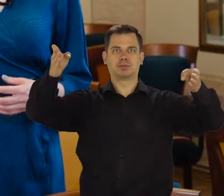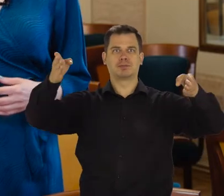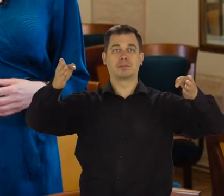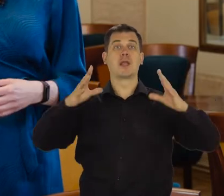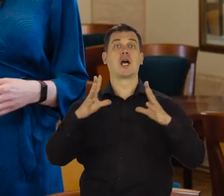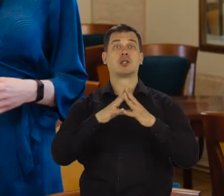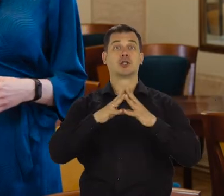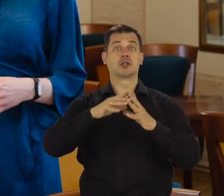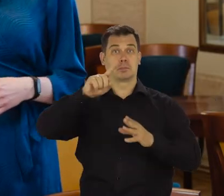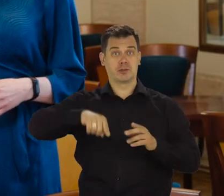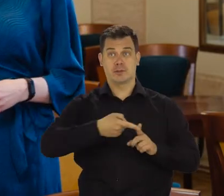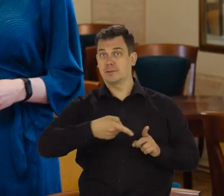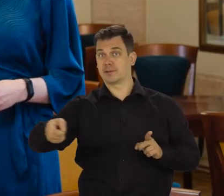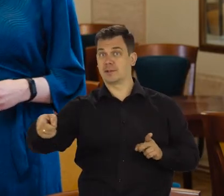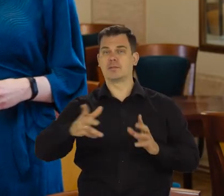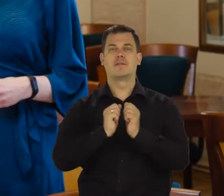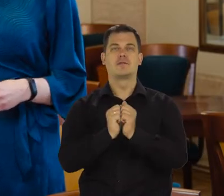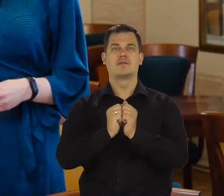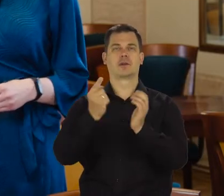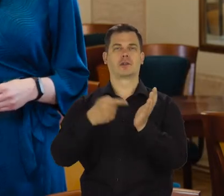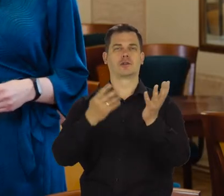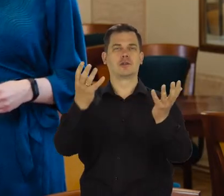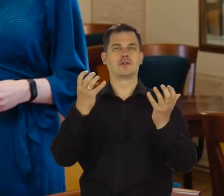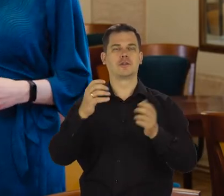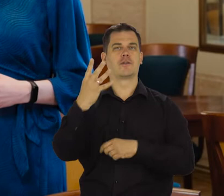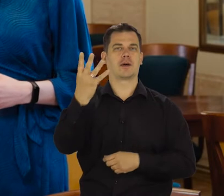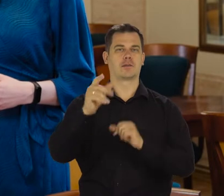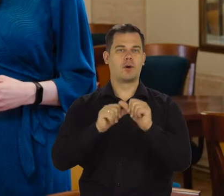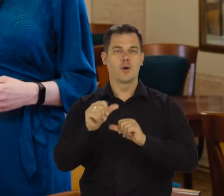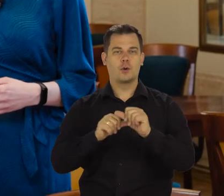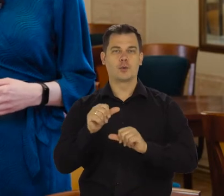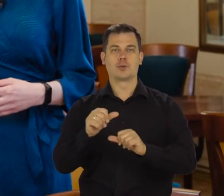a jeszcze 10 miesięcy później, czyli we wrześniu 1904 roku,